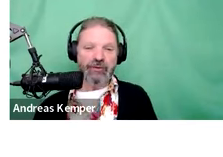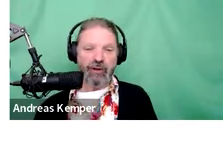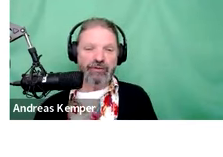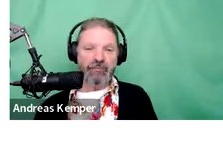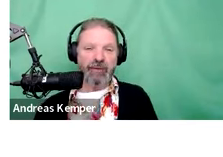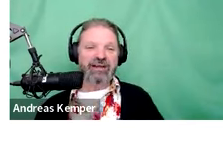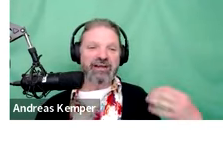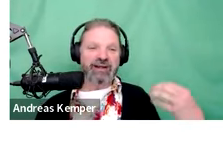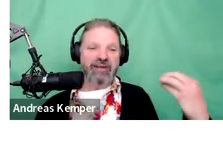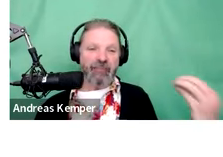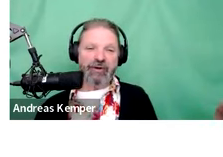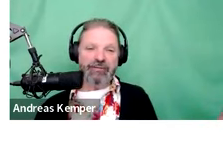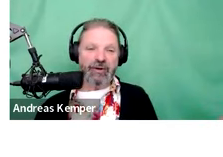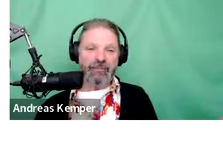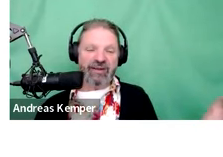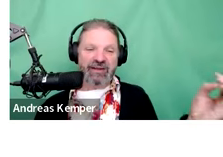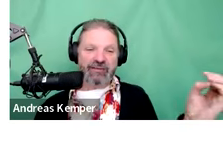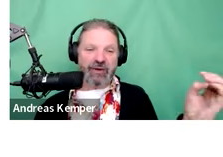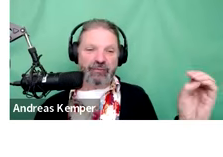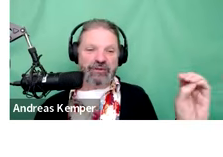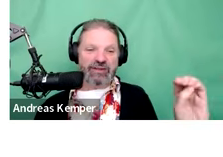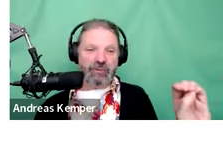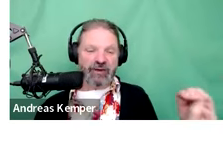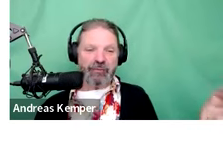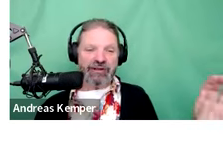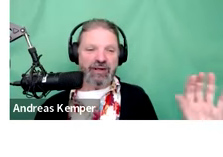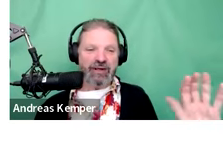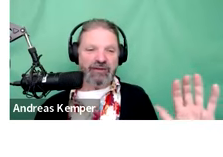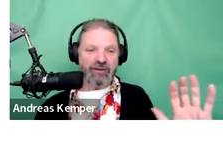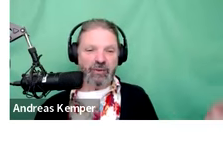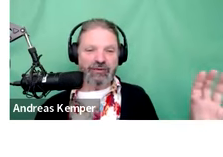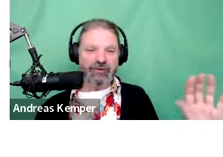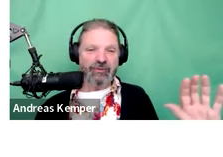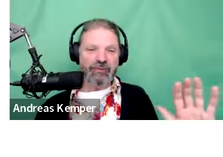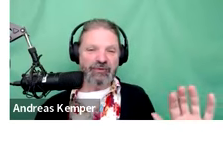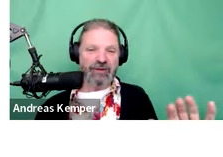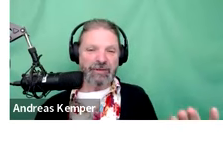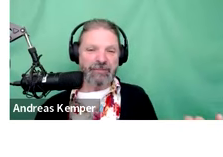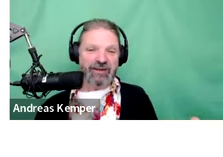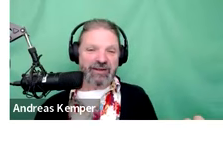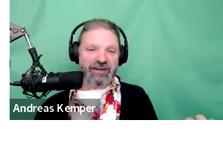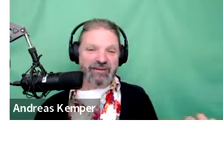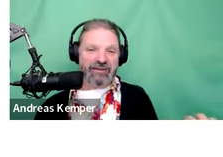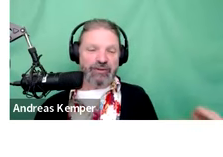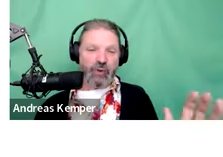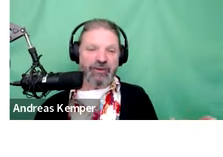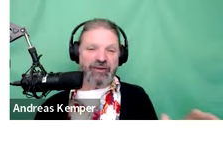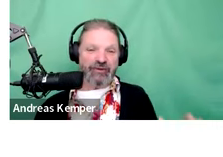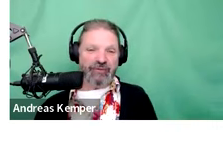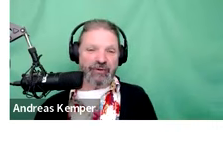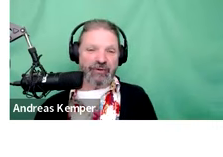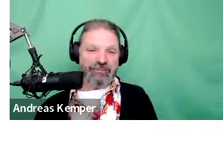aber dann als Kampfbegriff genommen, wo die US-Amerikaner, der Kulturmarxismus, die Deutschen umerziehen wollten,